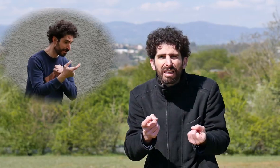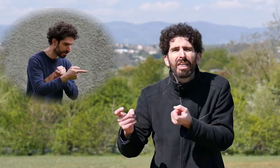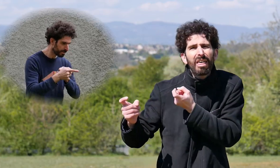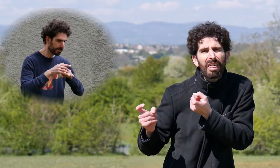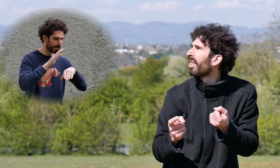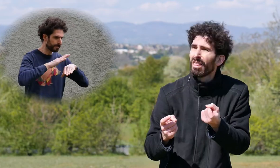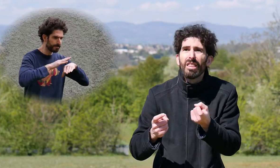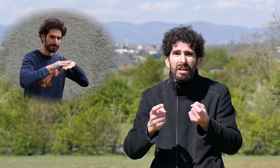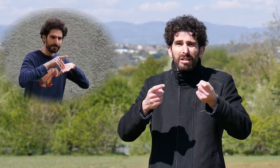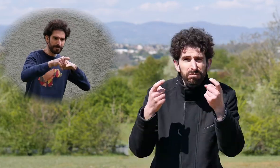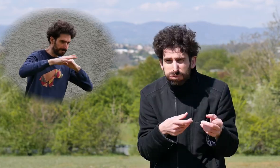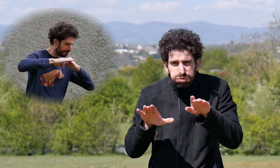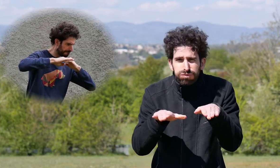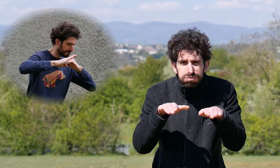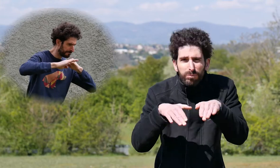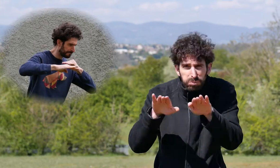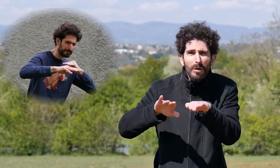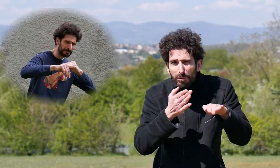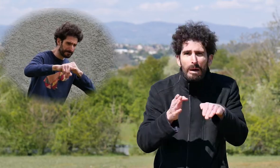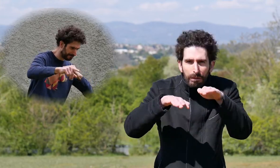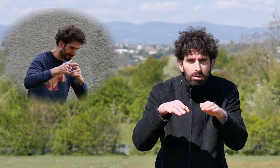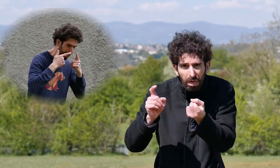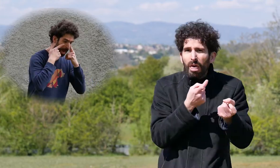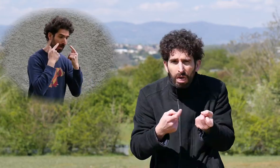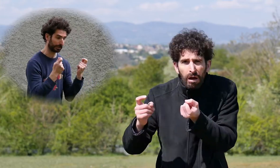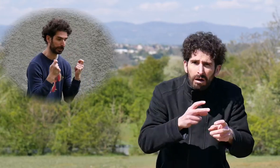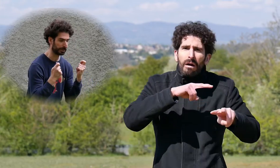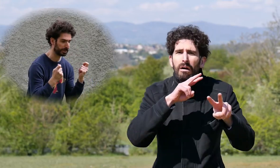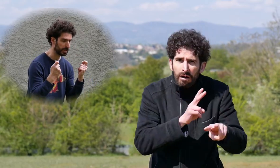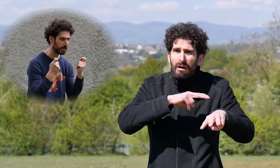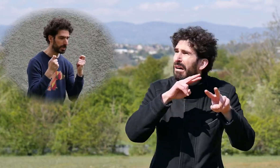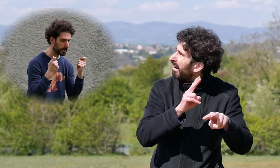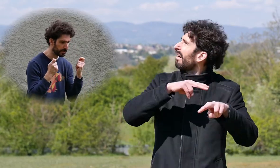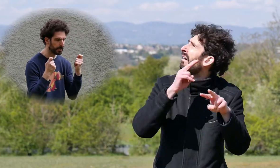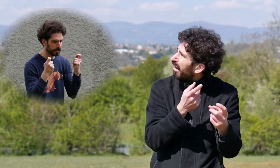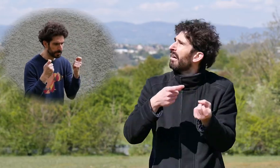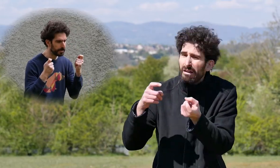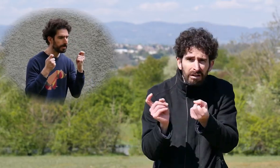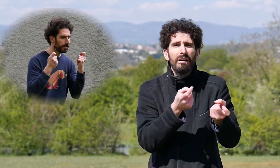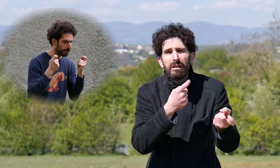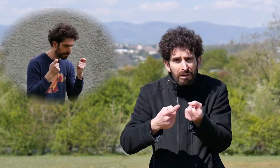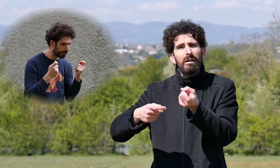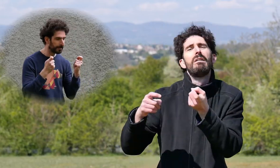* Attention, plus loin, le sol est irrégulier. *